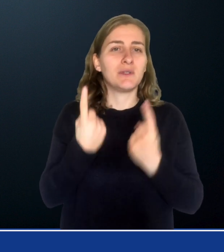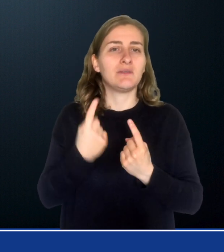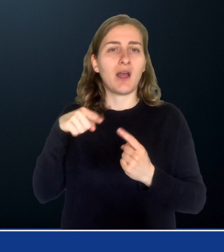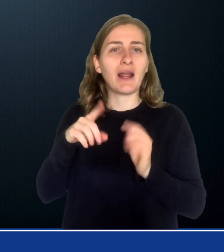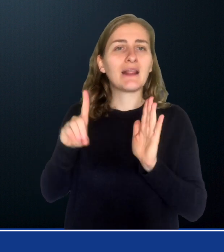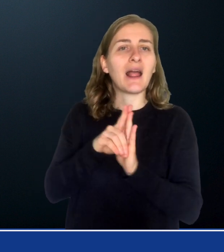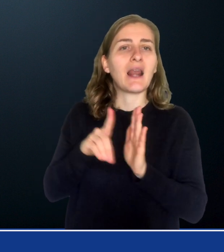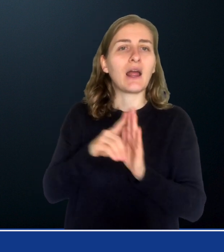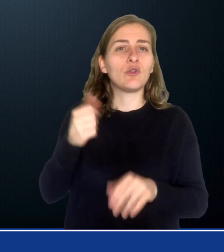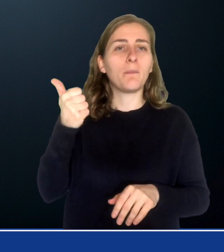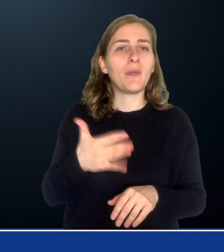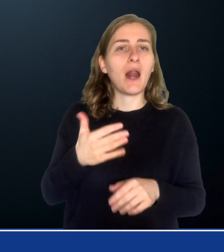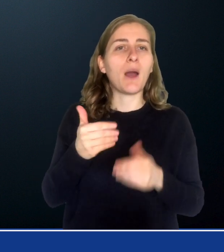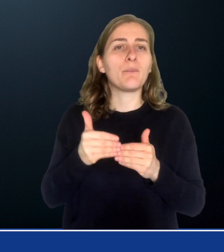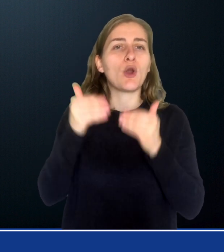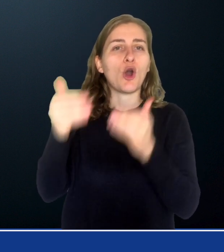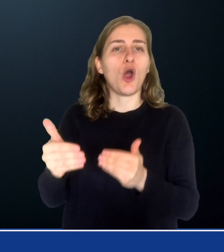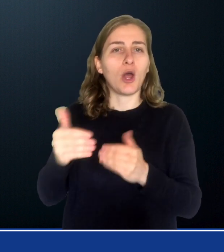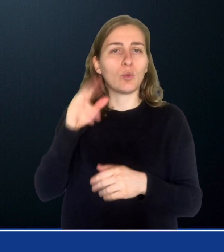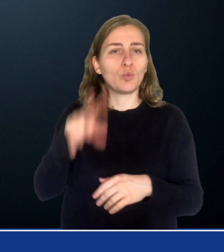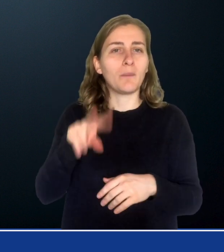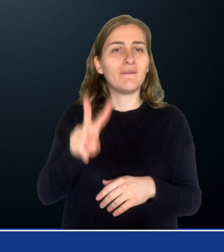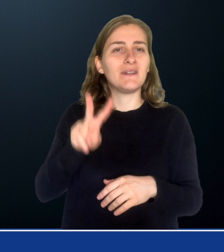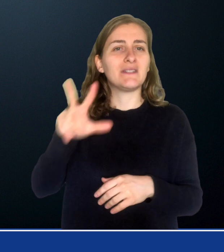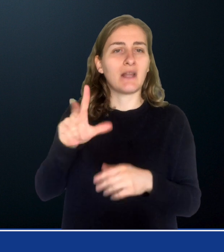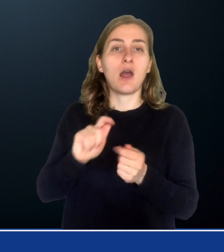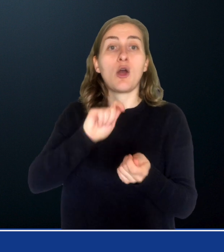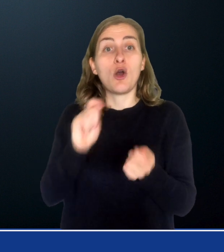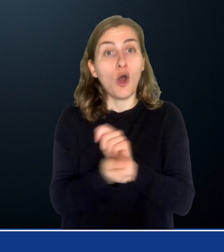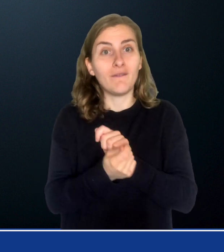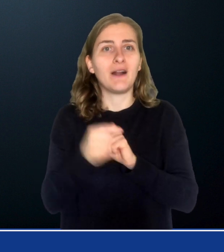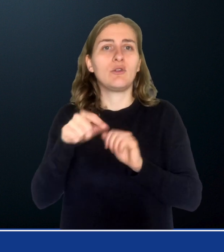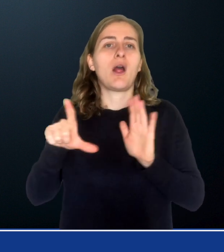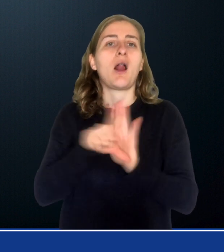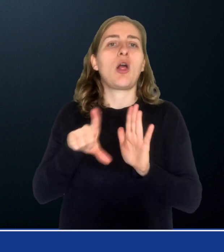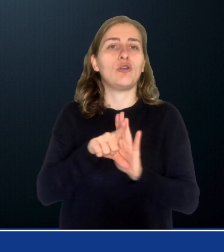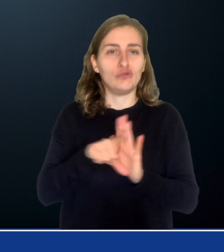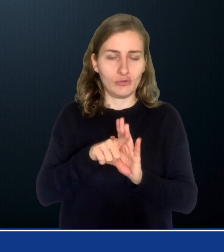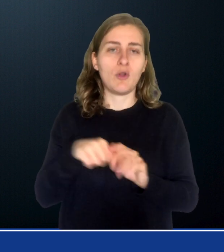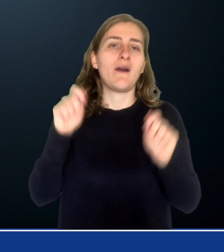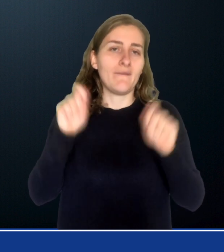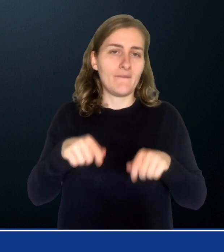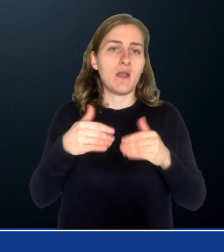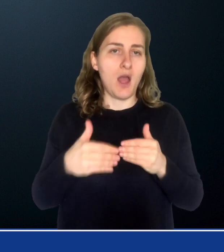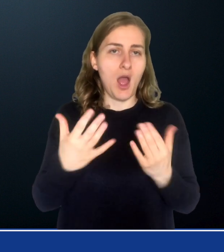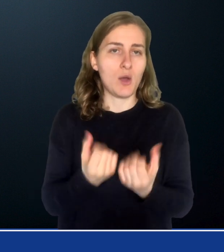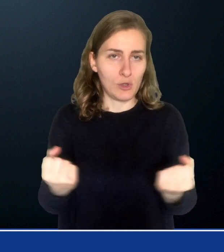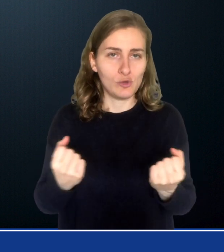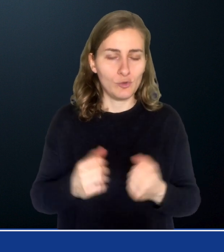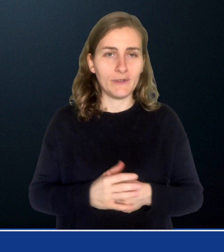che entrerà in vigore con la conversione in legge del Decreto Milleproroghe 2023, atteso a breve.